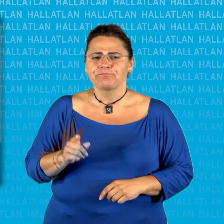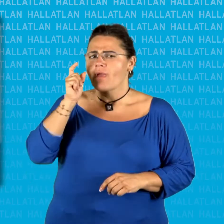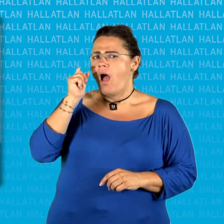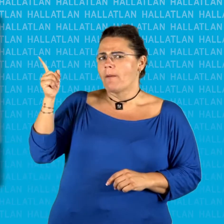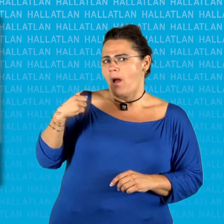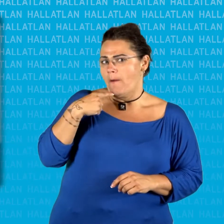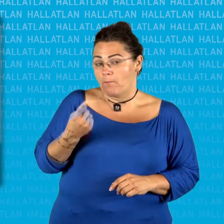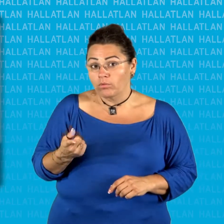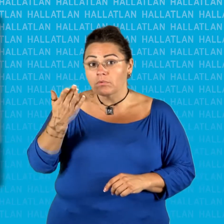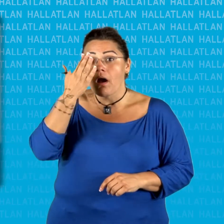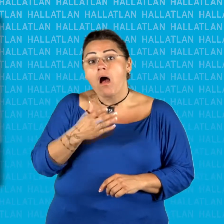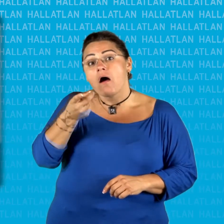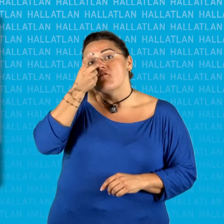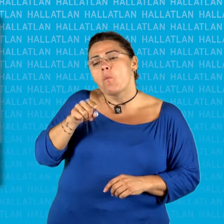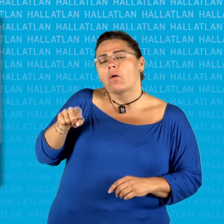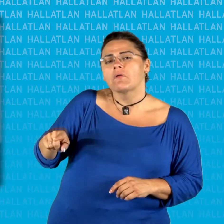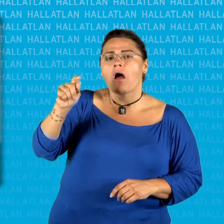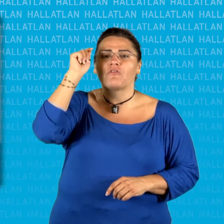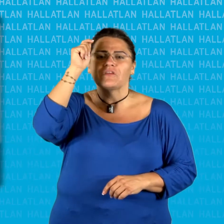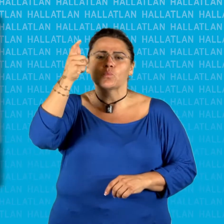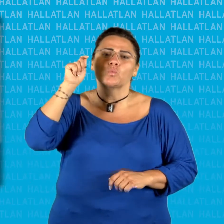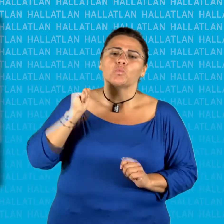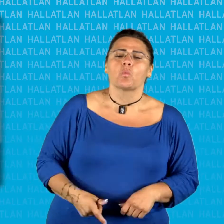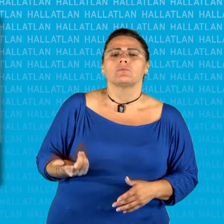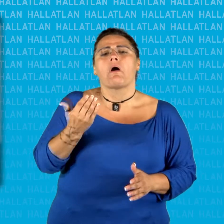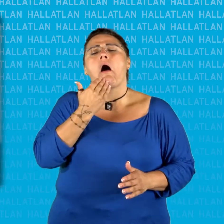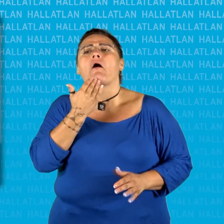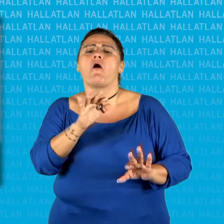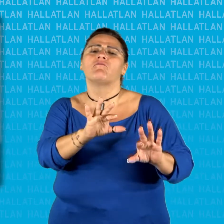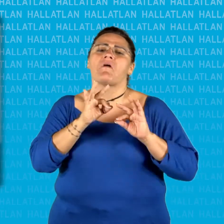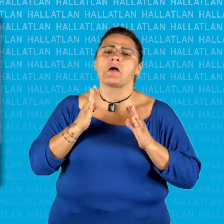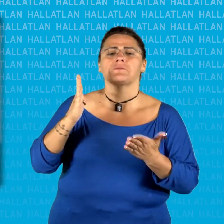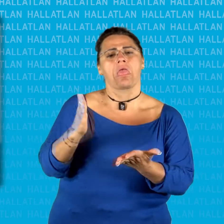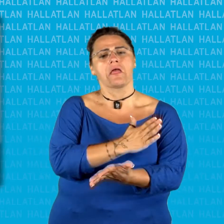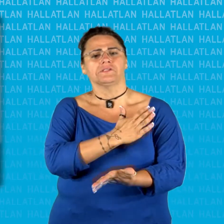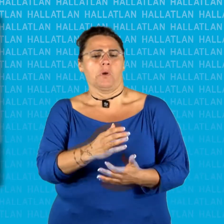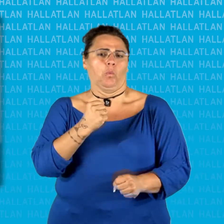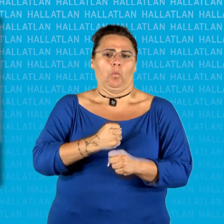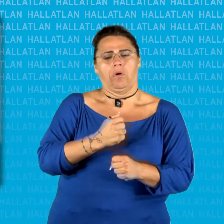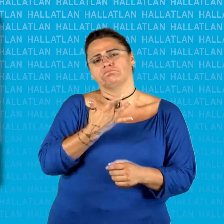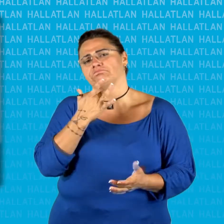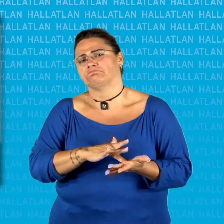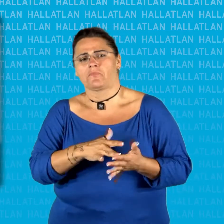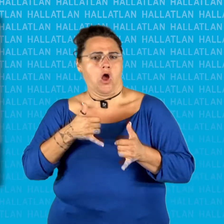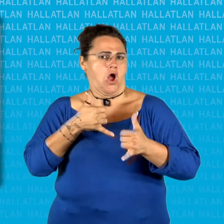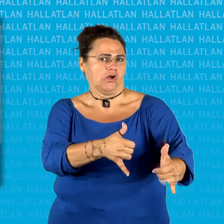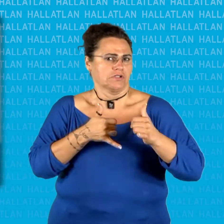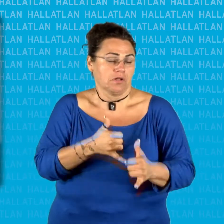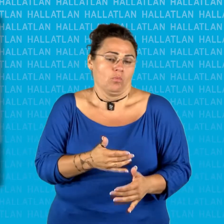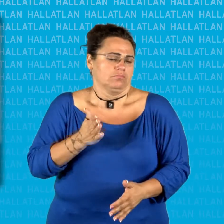Ha holnap úgy dönt, hogy asztalos lesz,